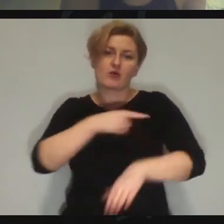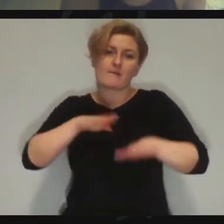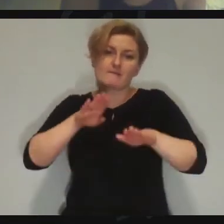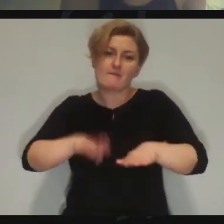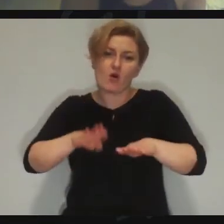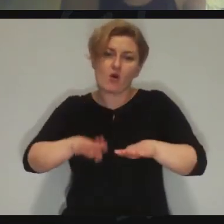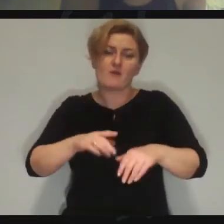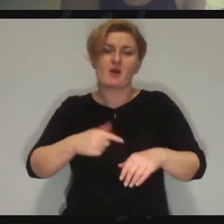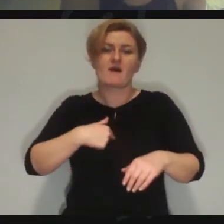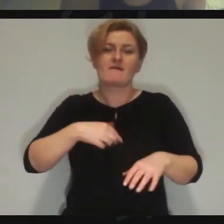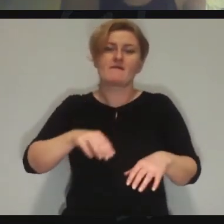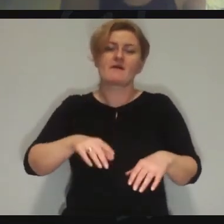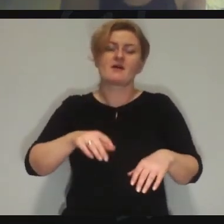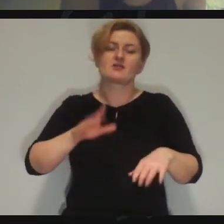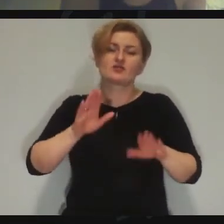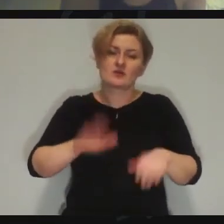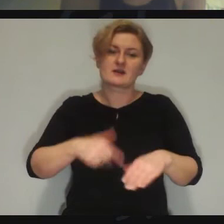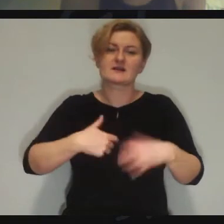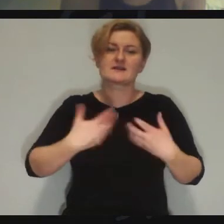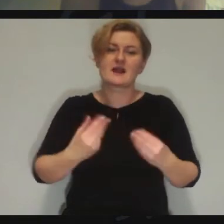Nie jest źle, fajne rzeczy się dzieją.